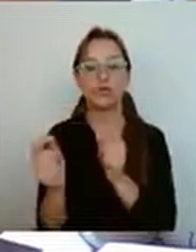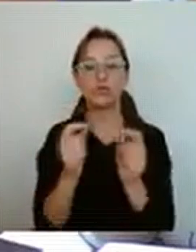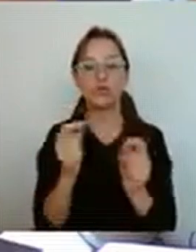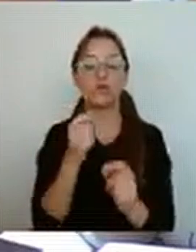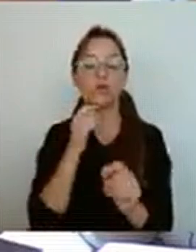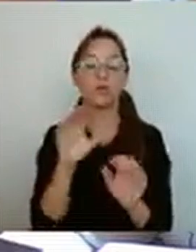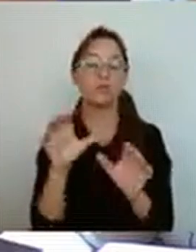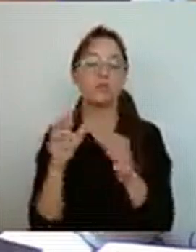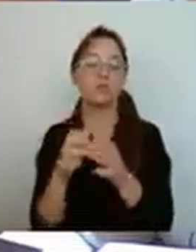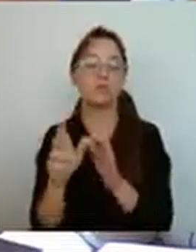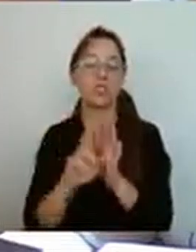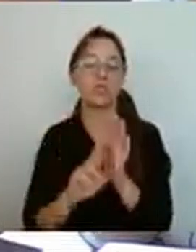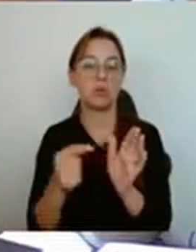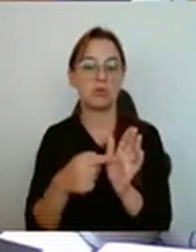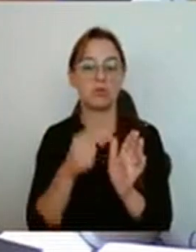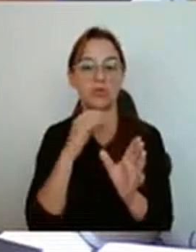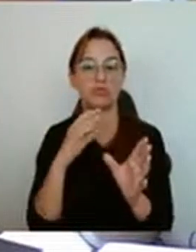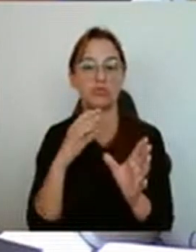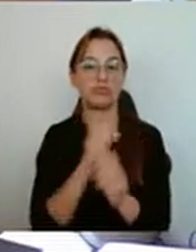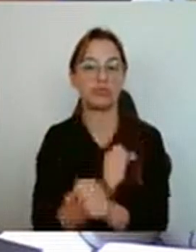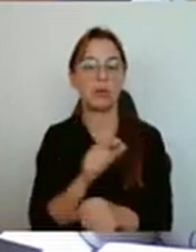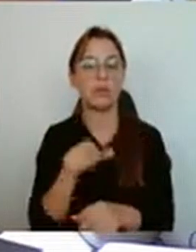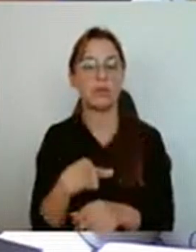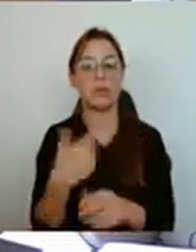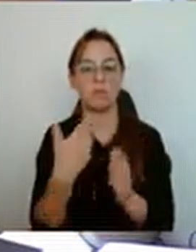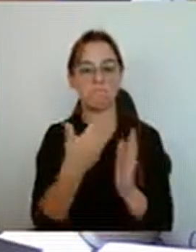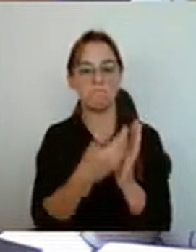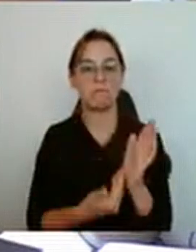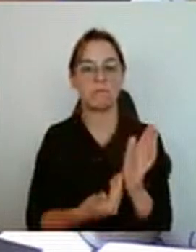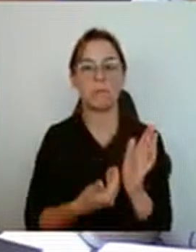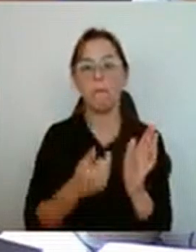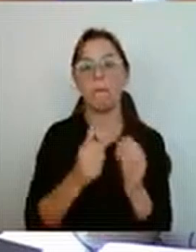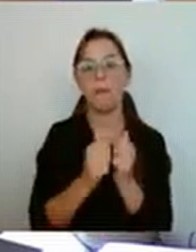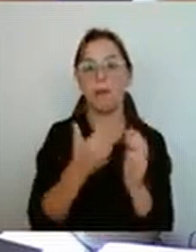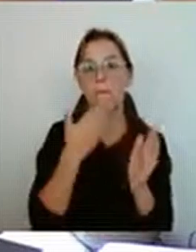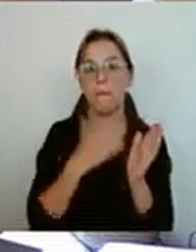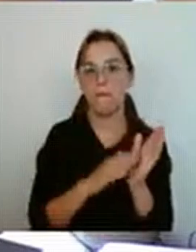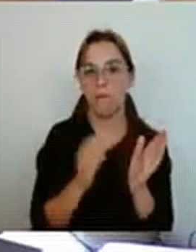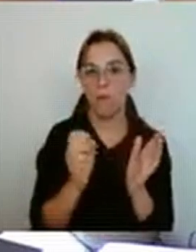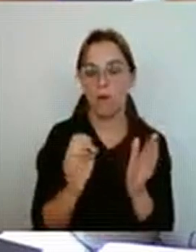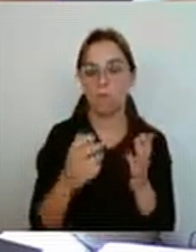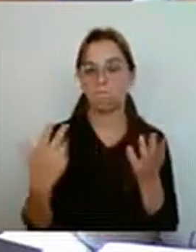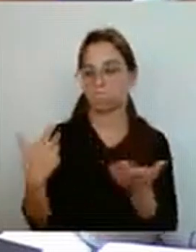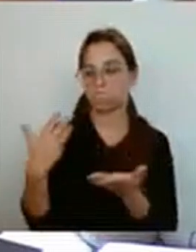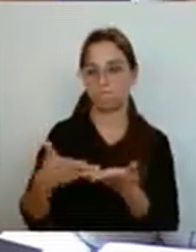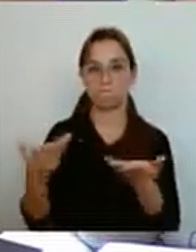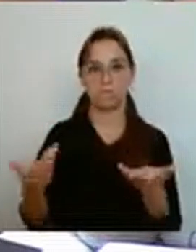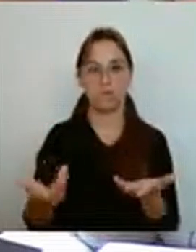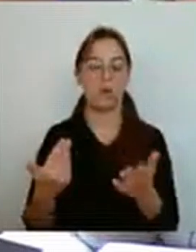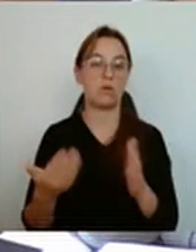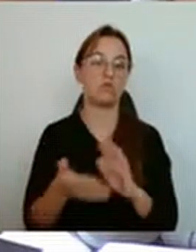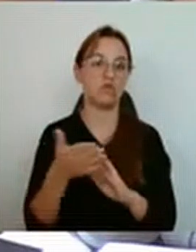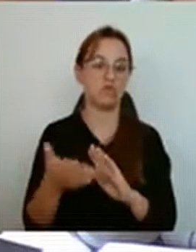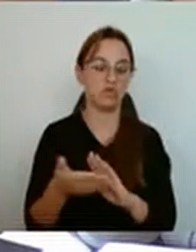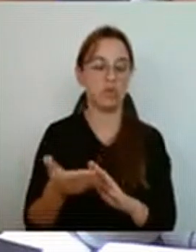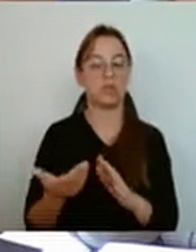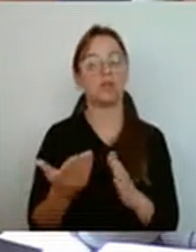deliberação a extingui-la. Assim sendo e aqui chegados, urge votar a proposta, tal